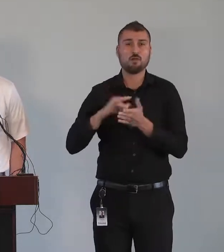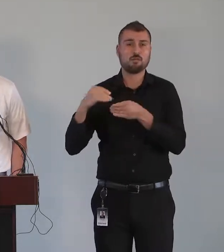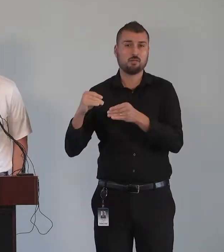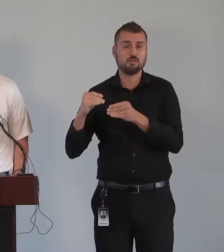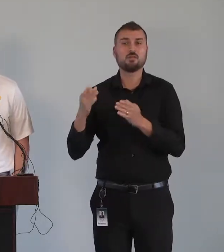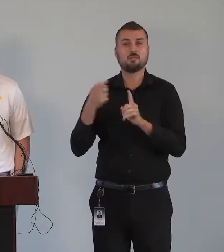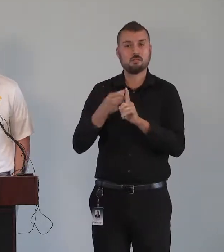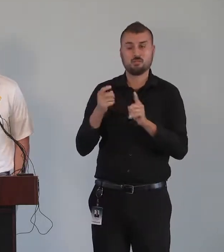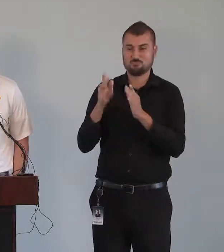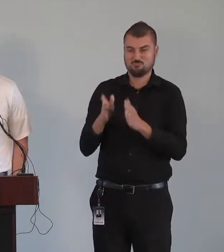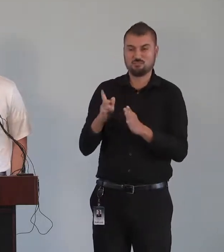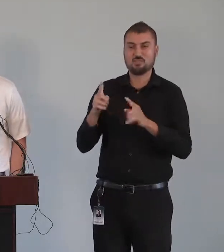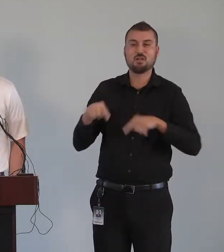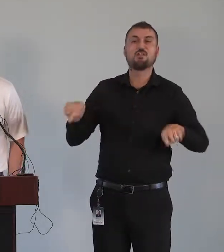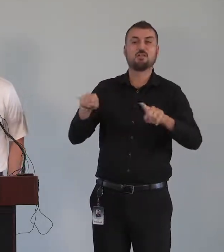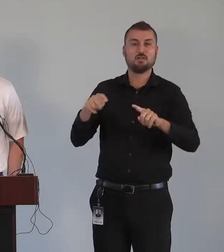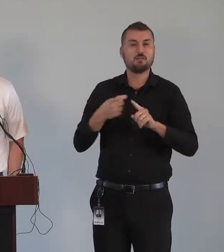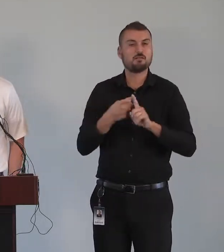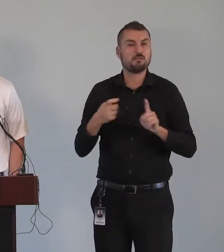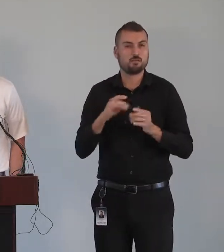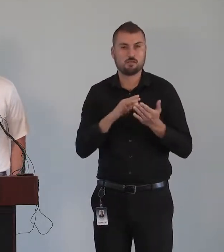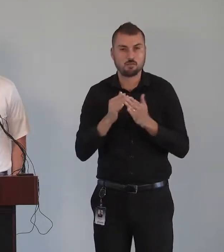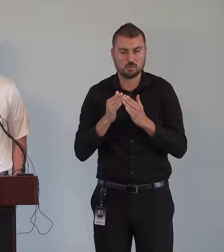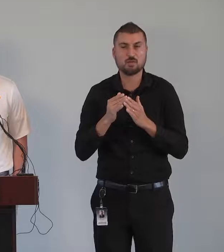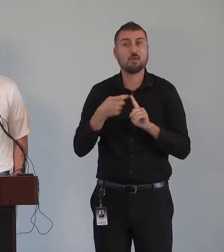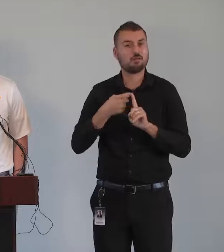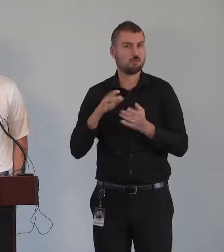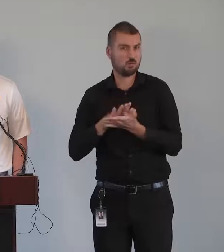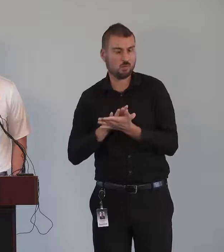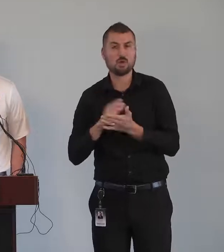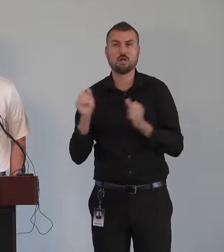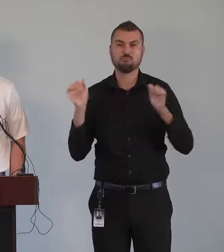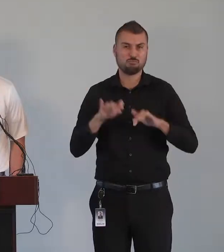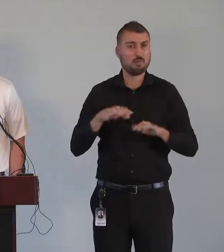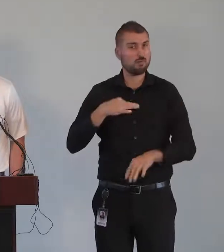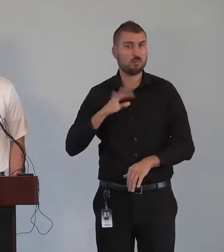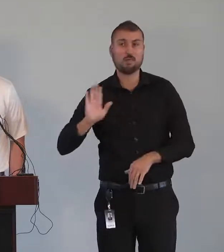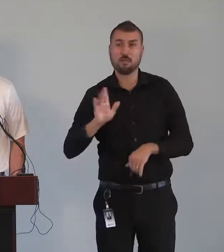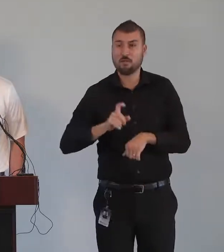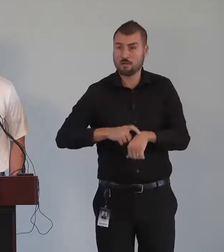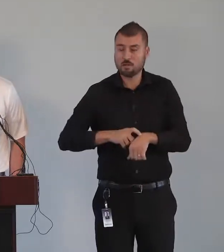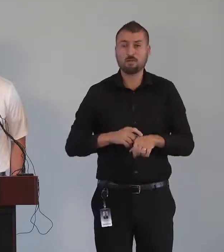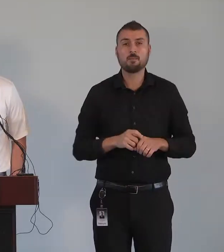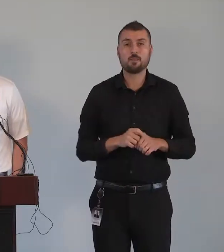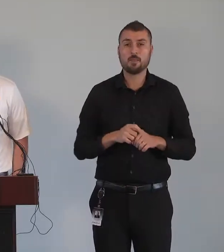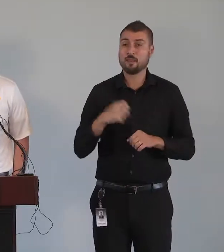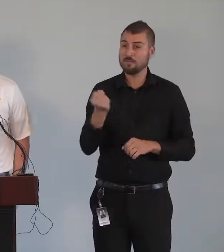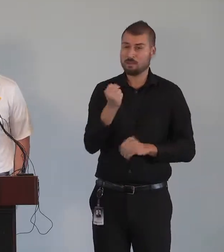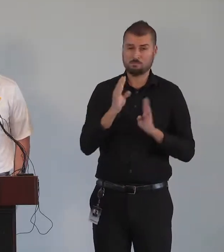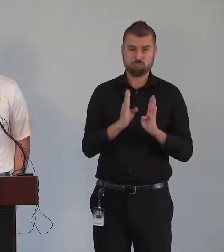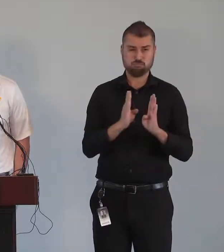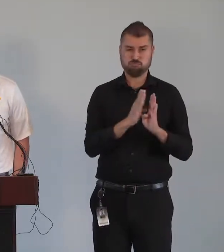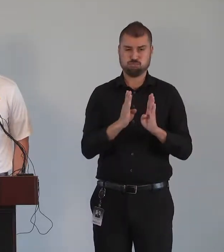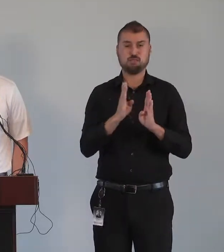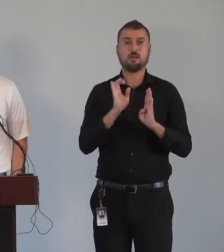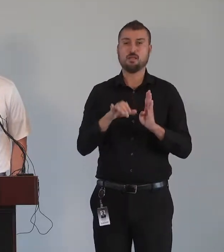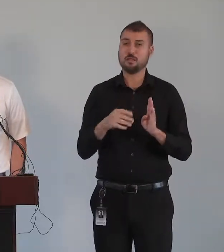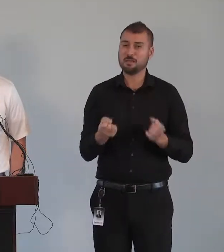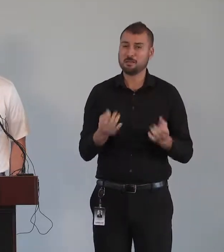y la comunidad que han ofrecido su tiempo como voluntarios solo el sábado la cantidad de horas de voluntariado que